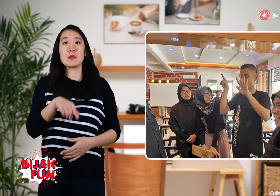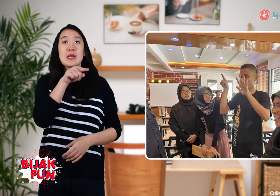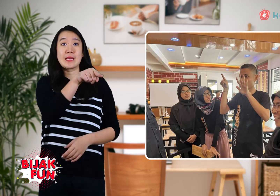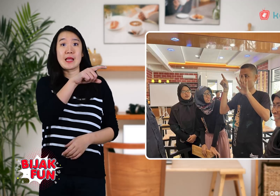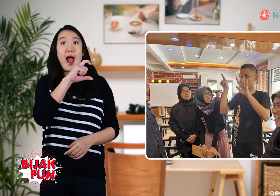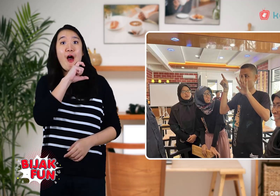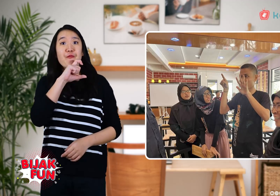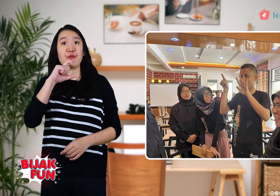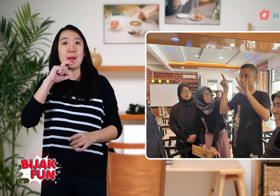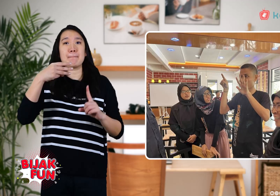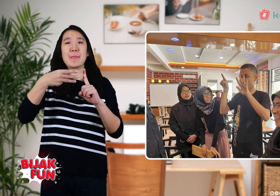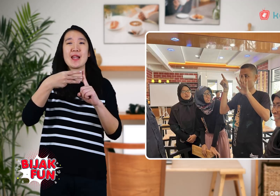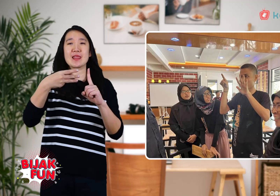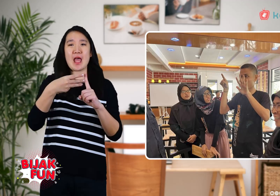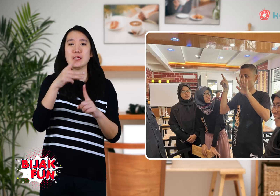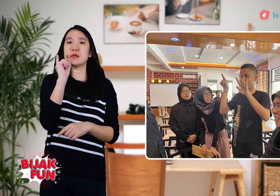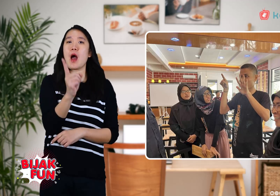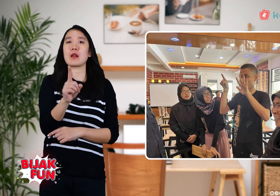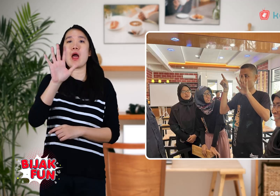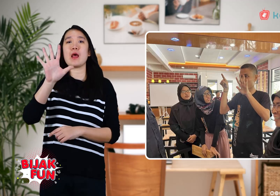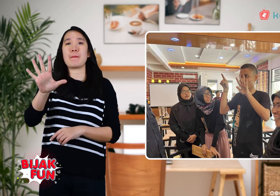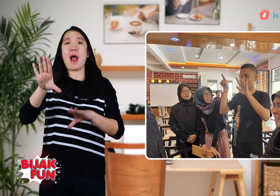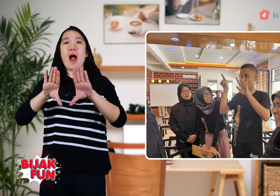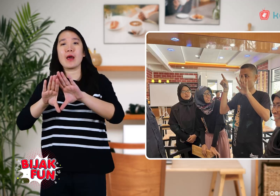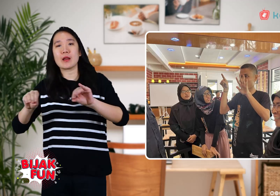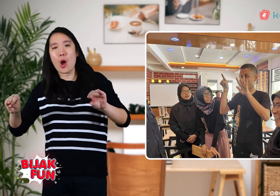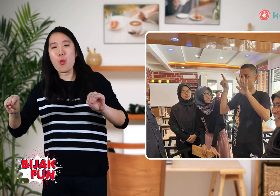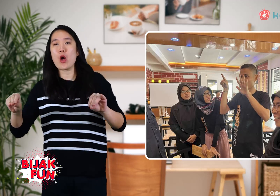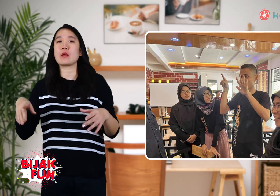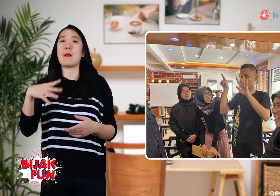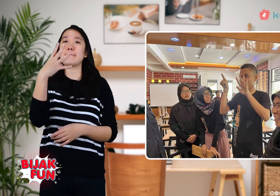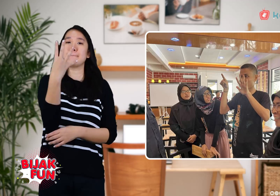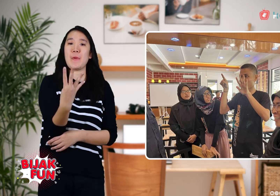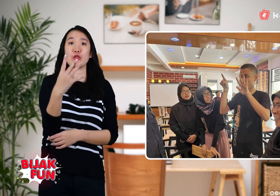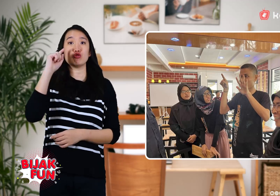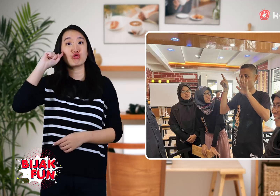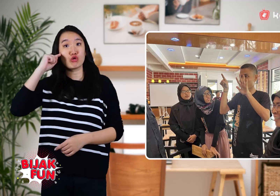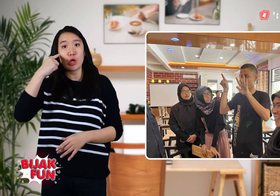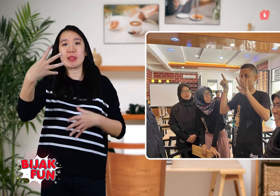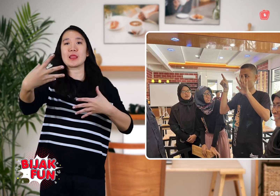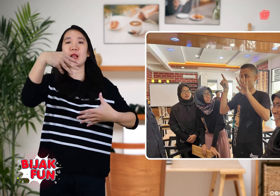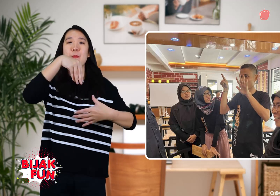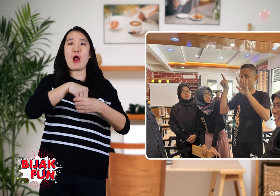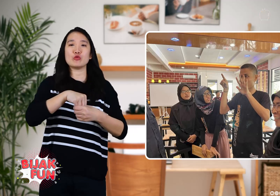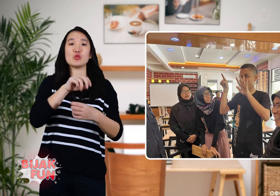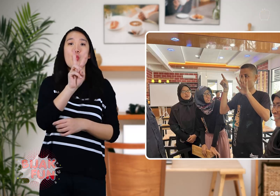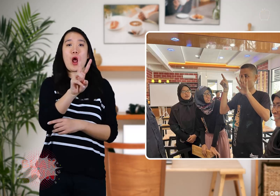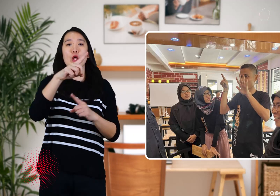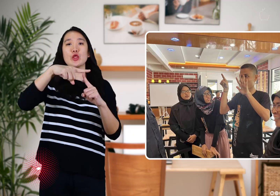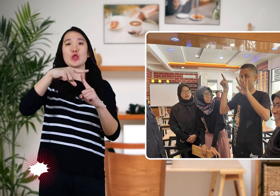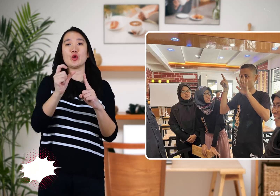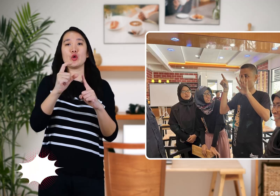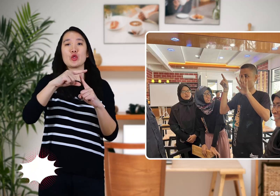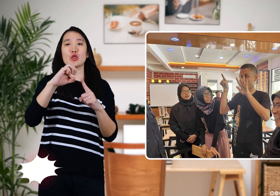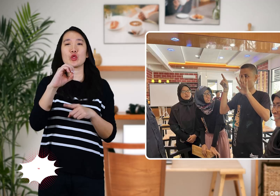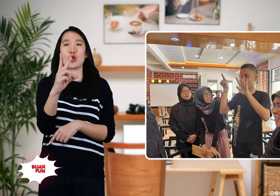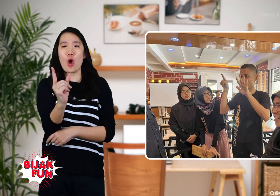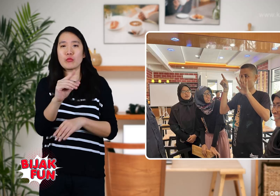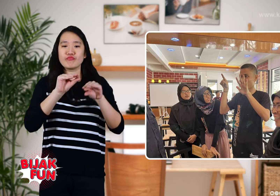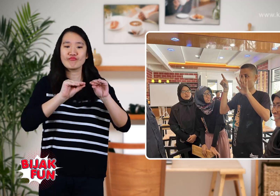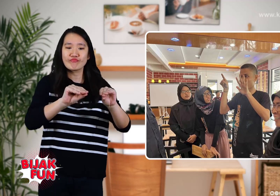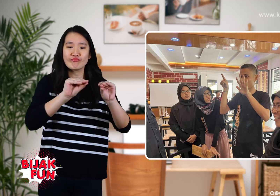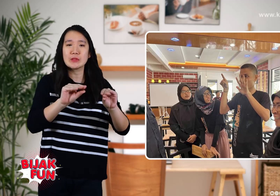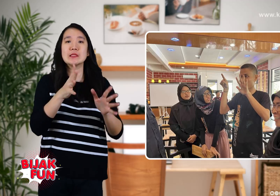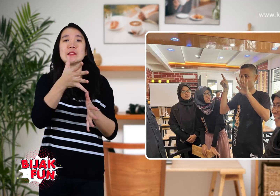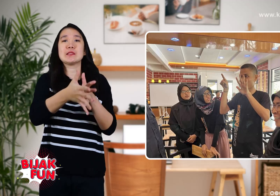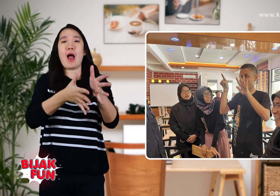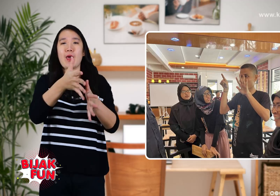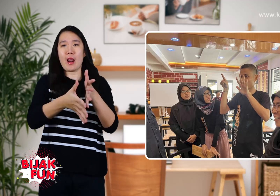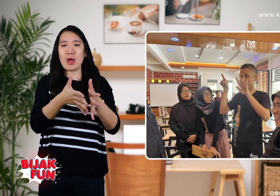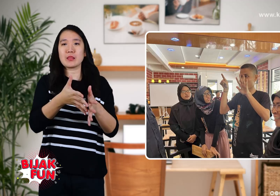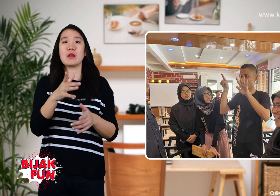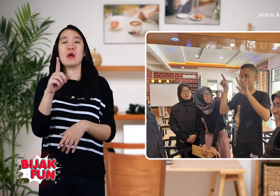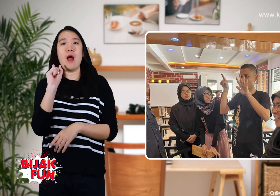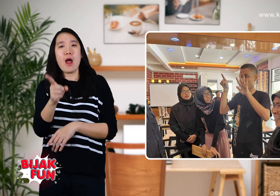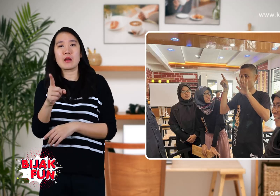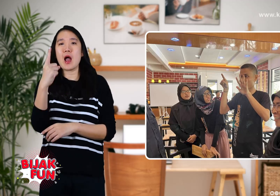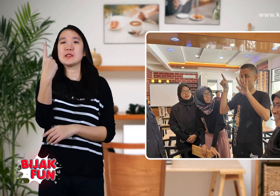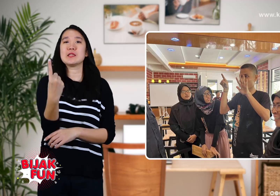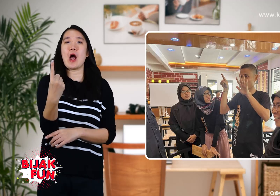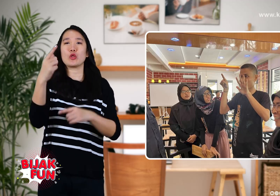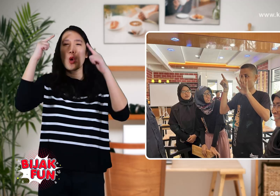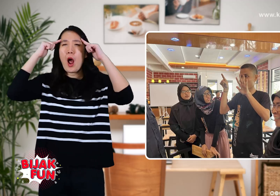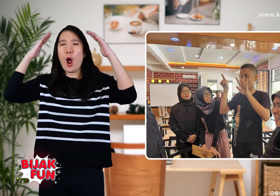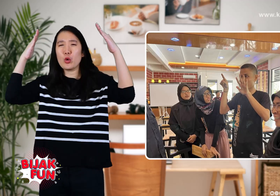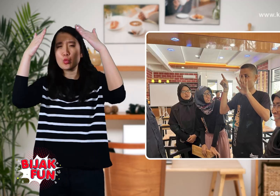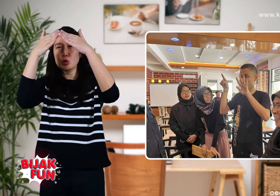Cafebilitas memiliki 5 karyawan, yakni 4 orang Tuli, termasuk 2 tutor pengajar isyarat dan 1 autis.